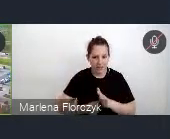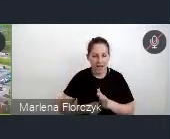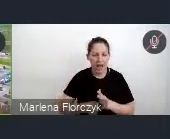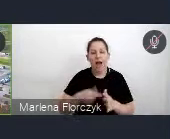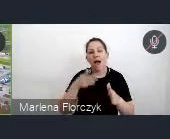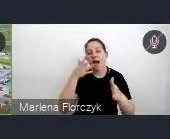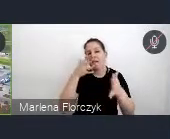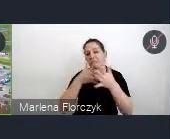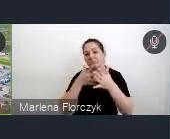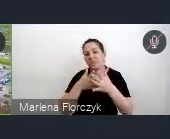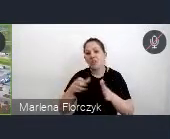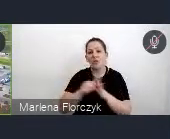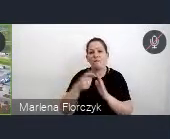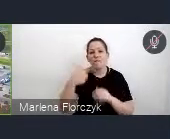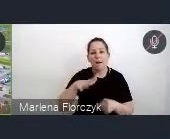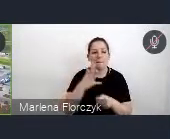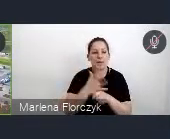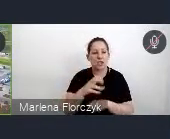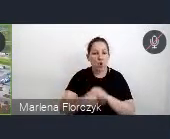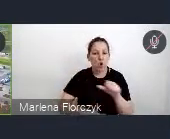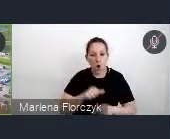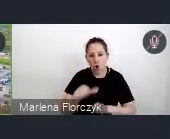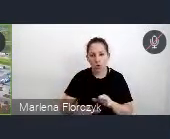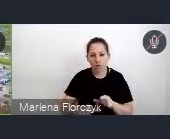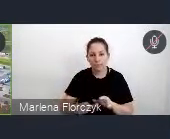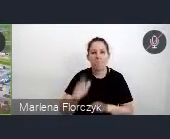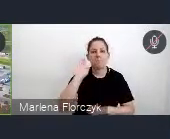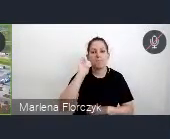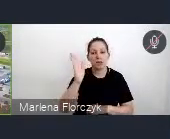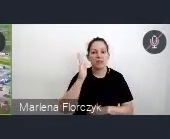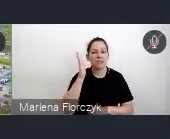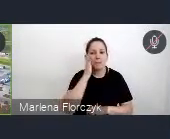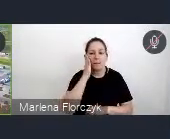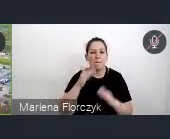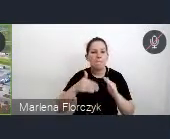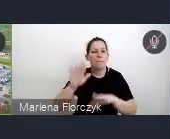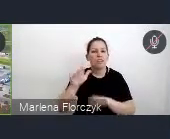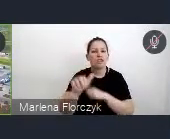że do 2050 roku będzie zamieszkiwało ponad 65%.